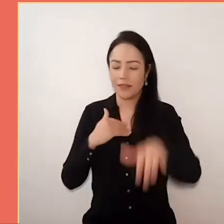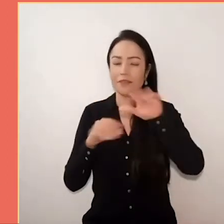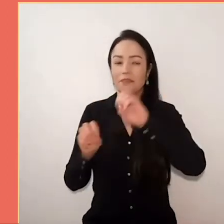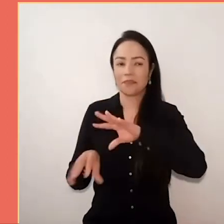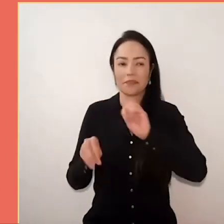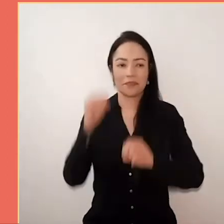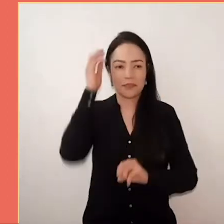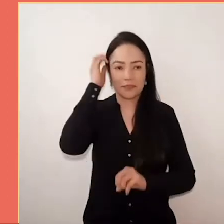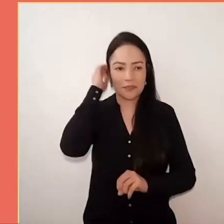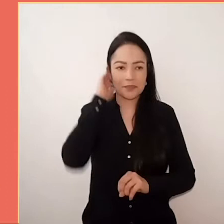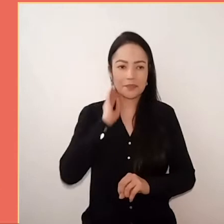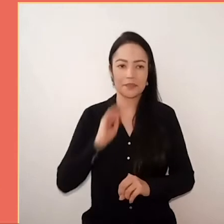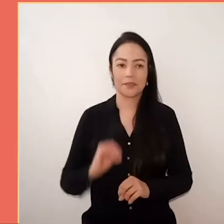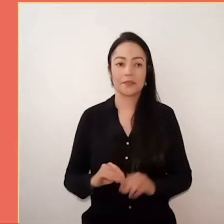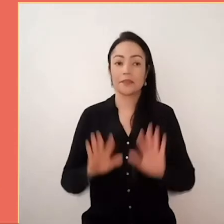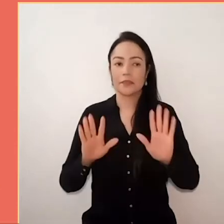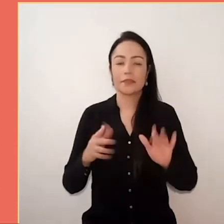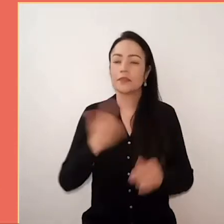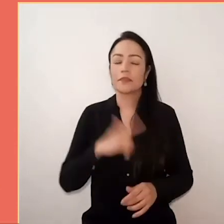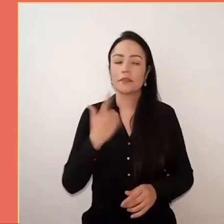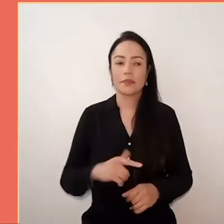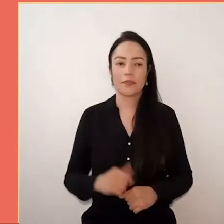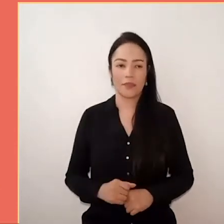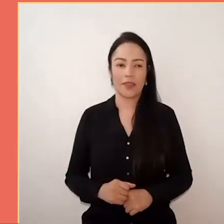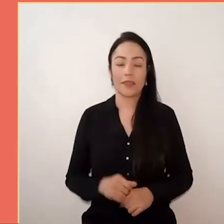Mas não existe verdade absoluta.